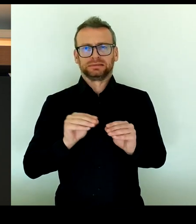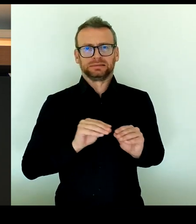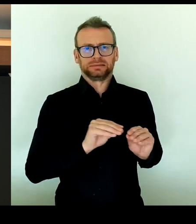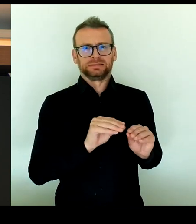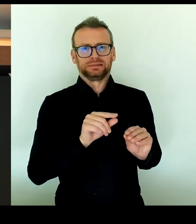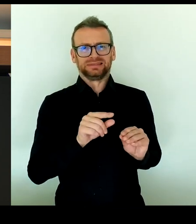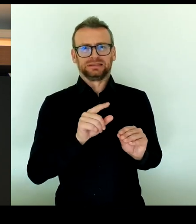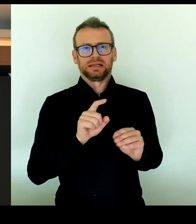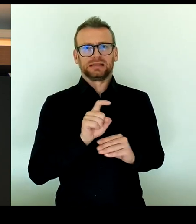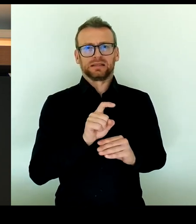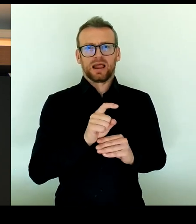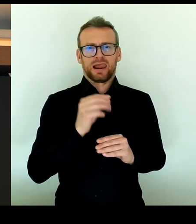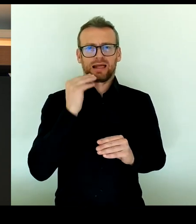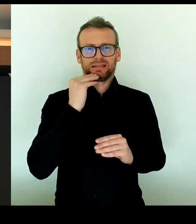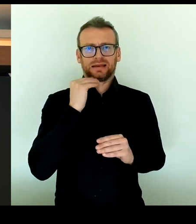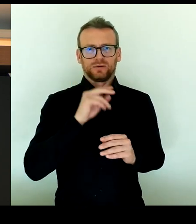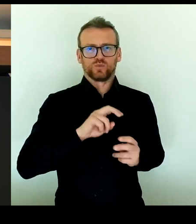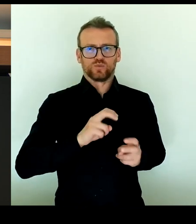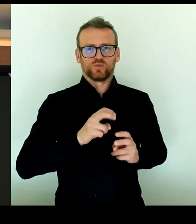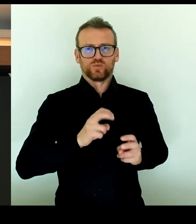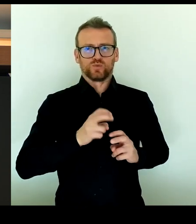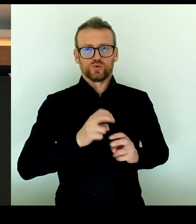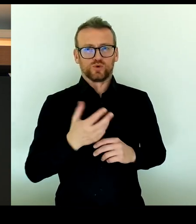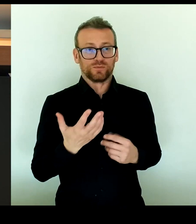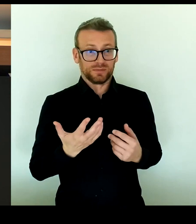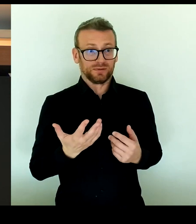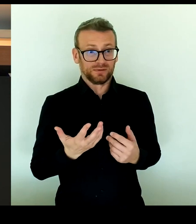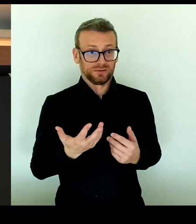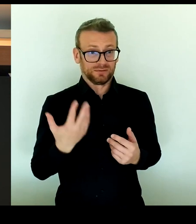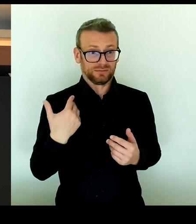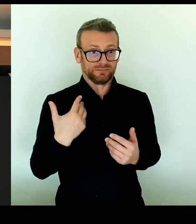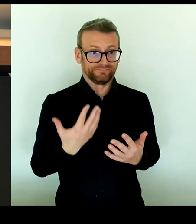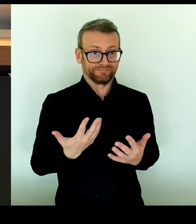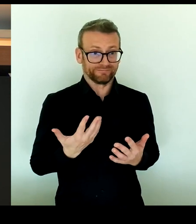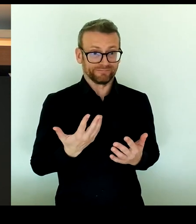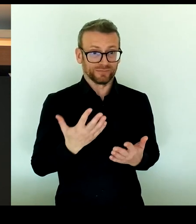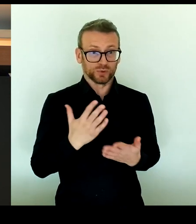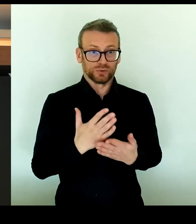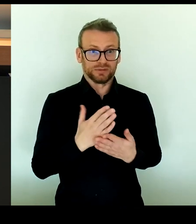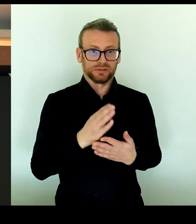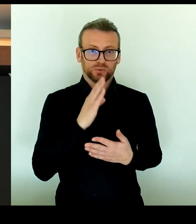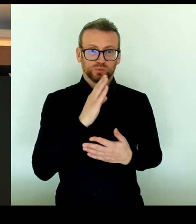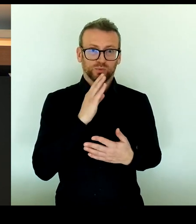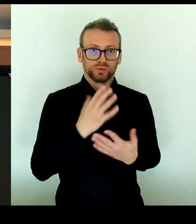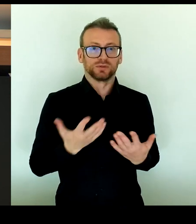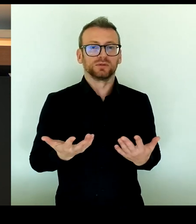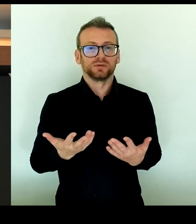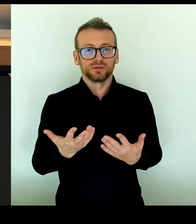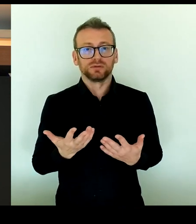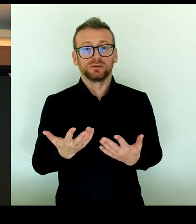Schulleitung, Lehrerinnen und Lehrer standen vor schwierigen Entscheidungen, wenn es darum ging, sich für die Anwendung